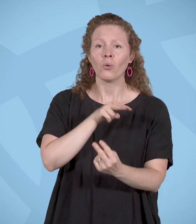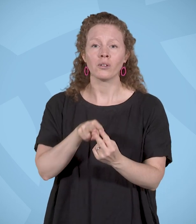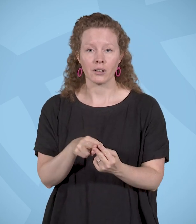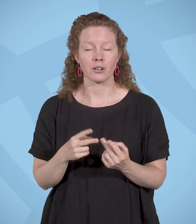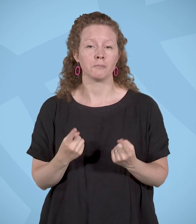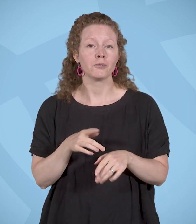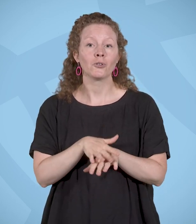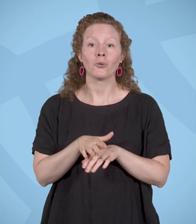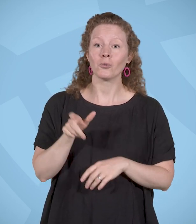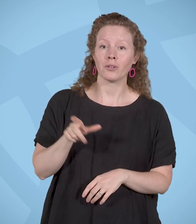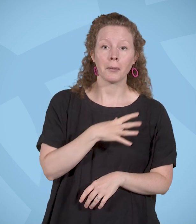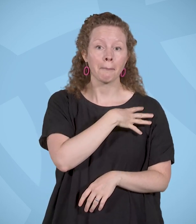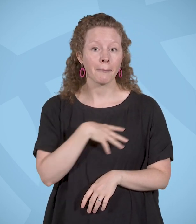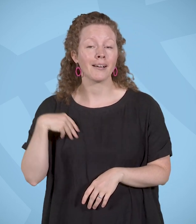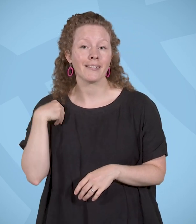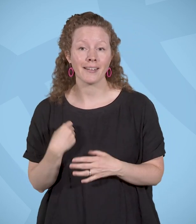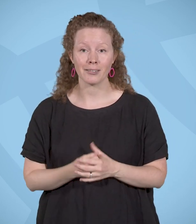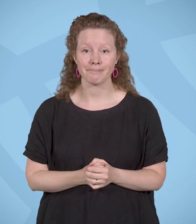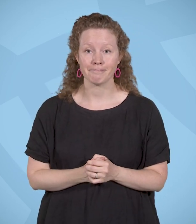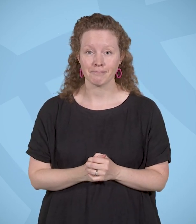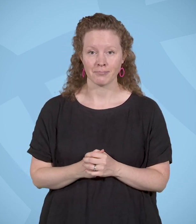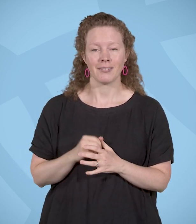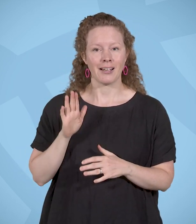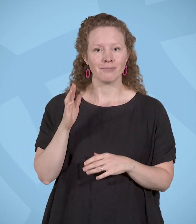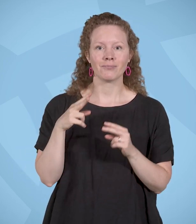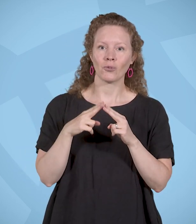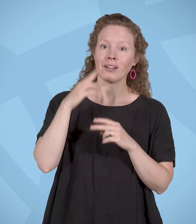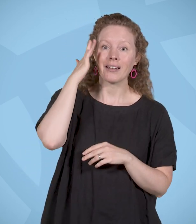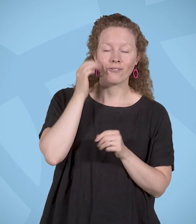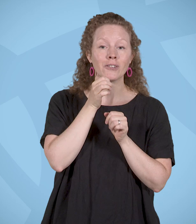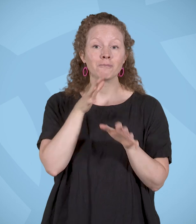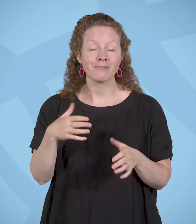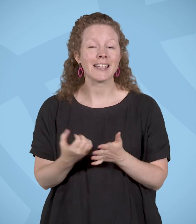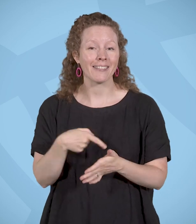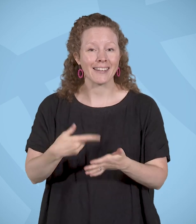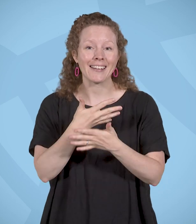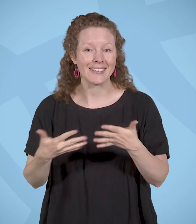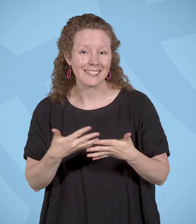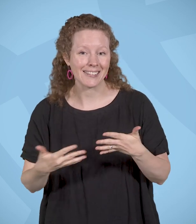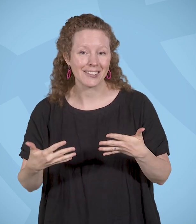Läs mer på FPA:s webbplats.